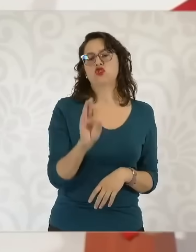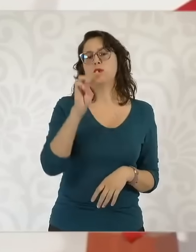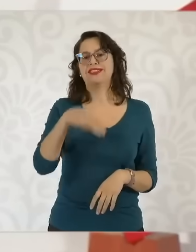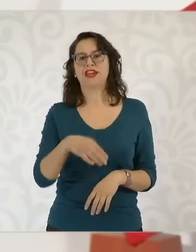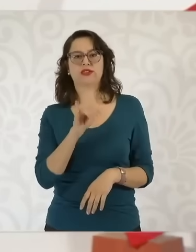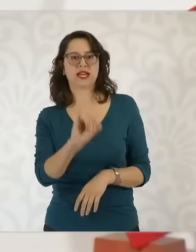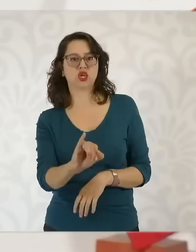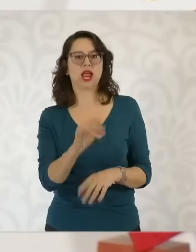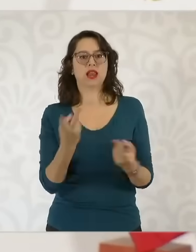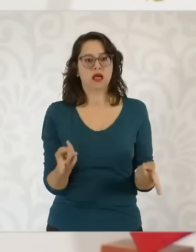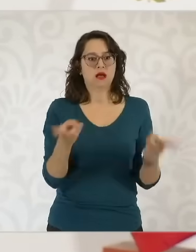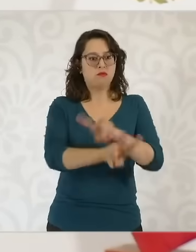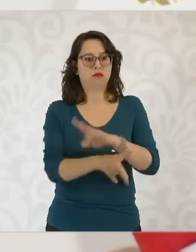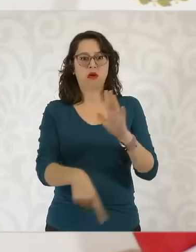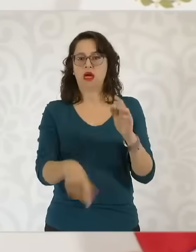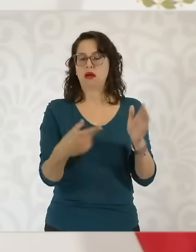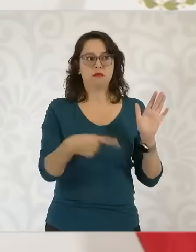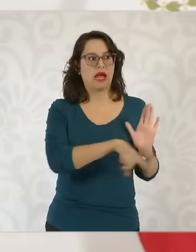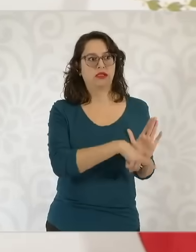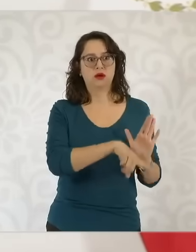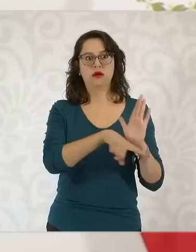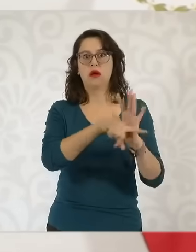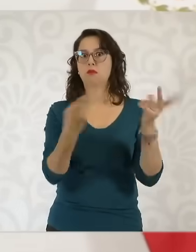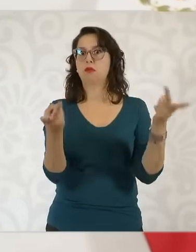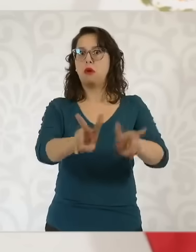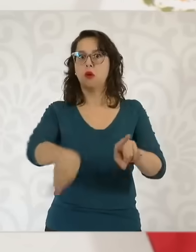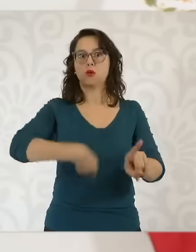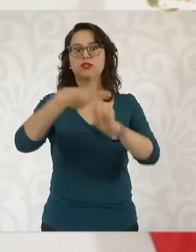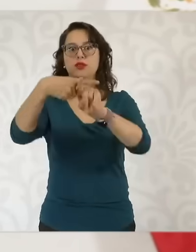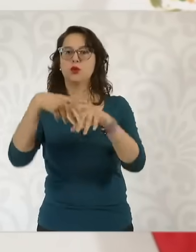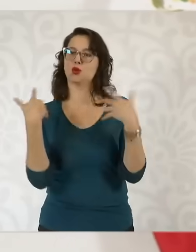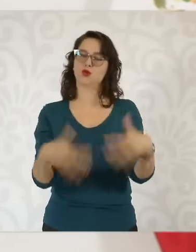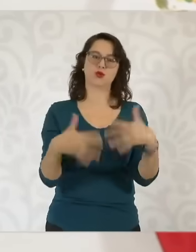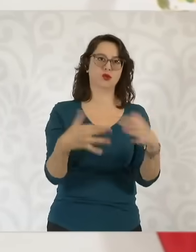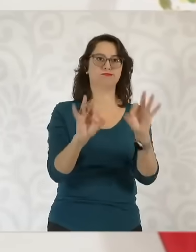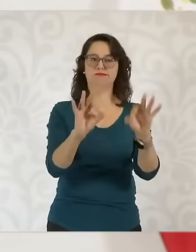Obviamente nosotros vamos a seguir avanzando con el plan México y la otra muy importante es